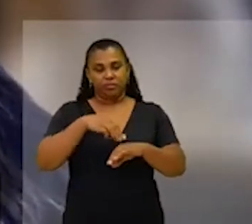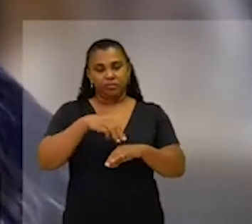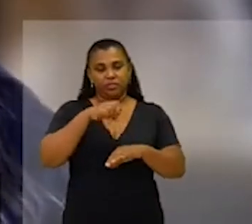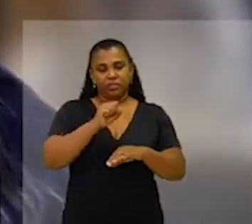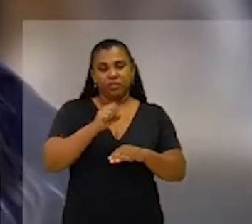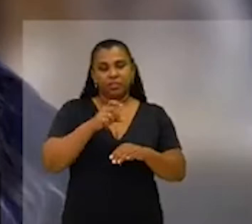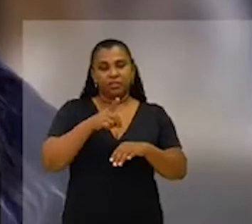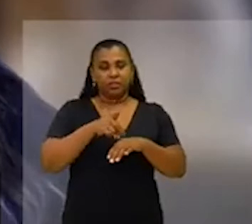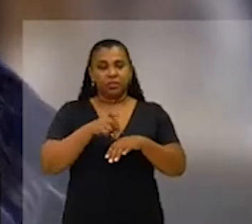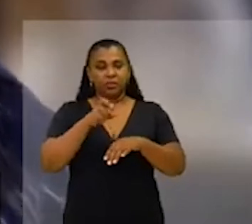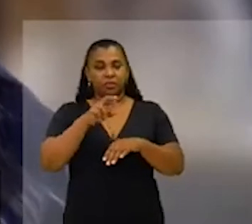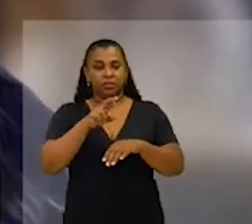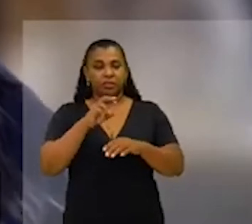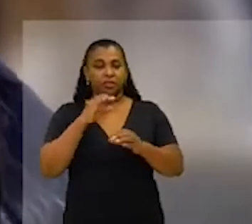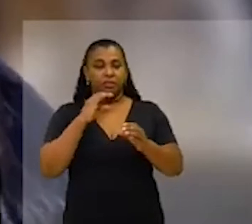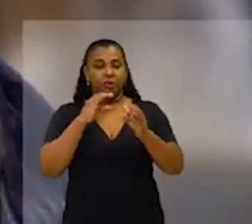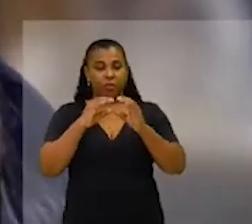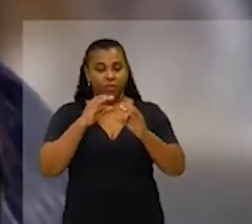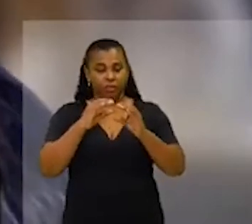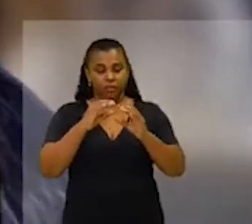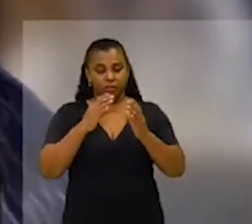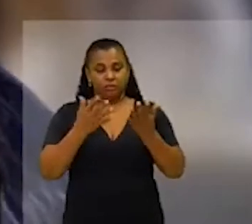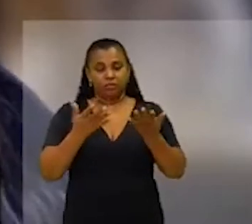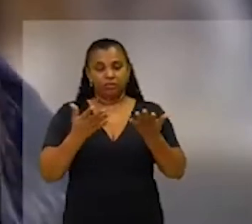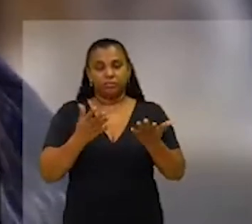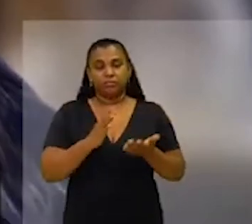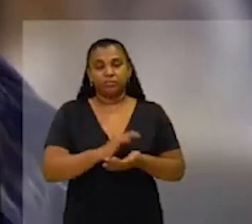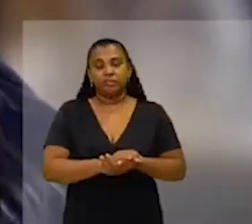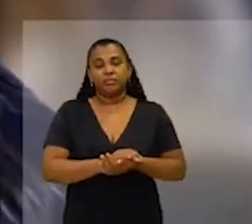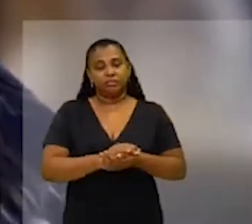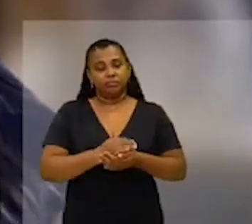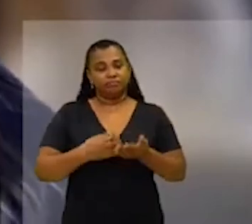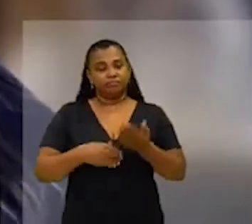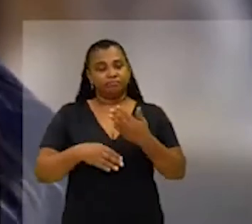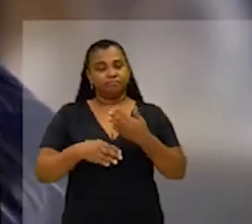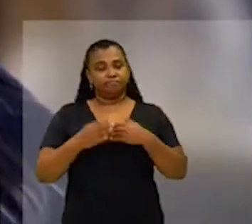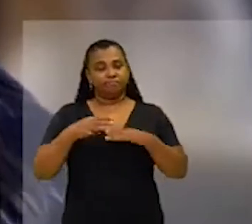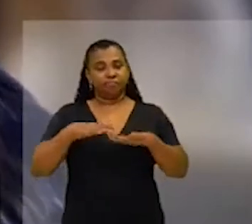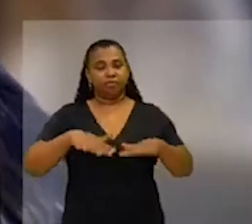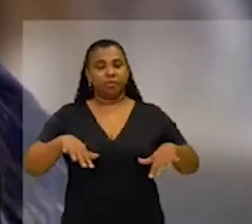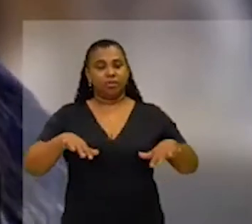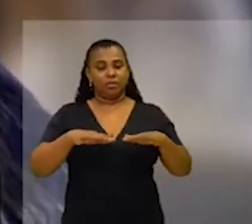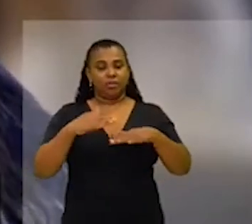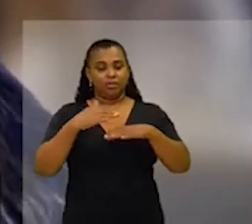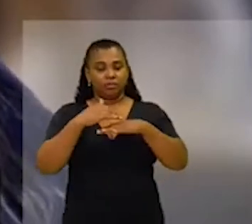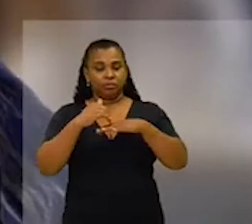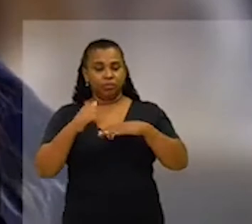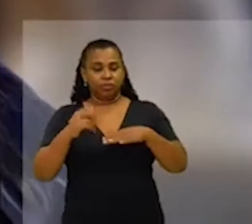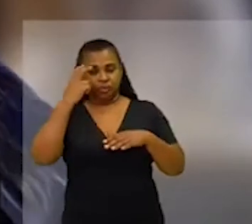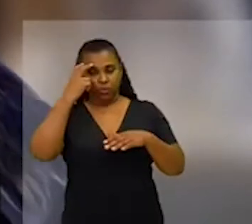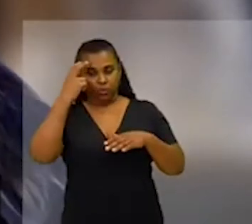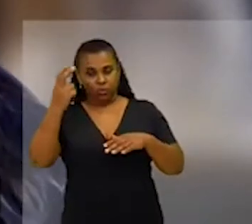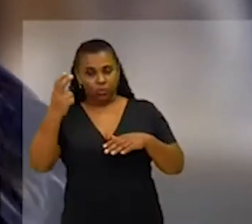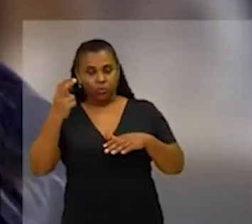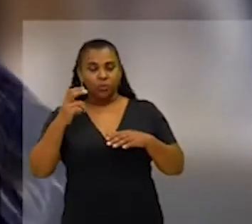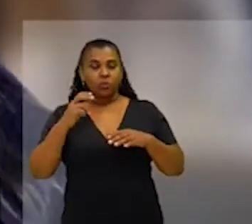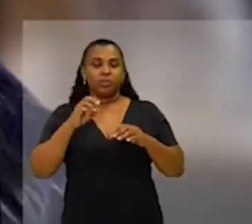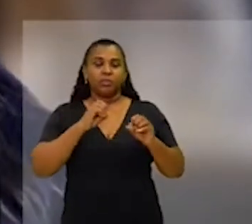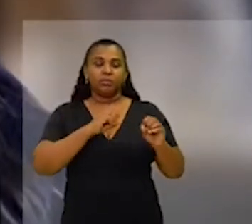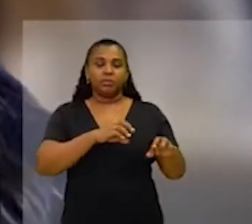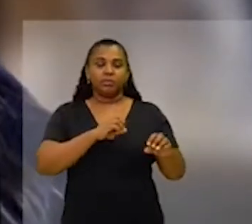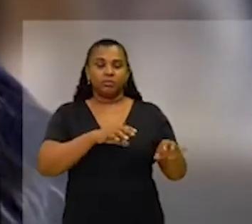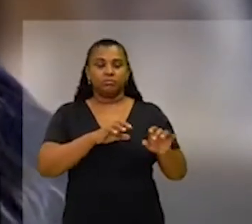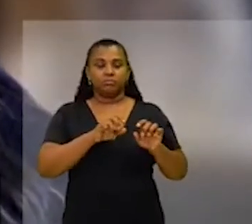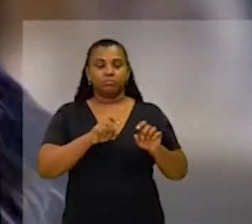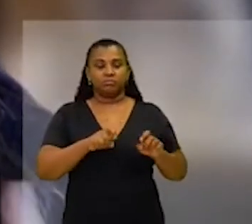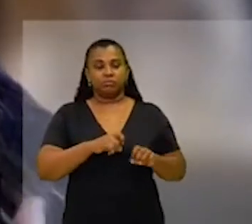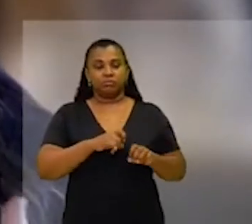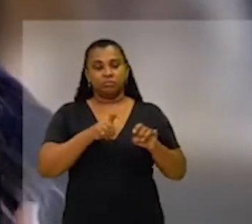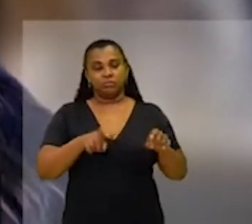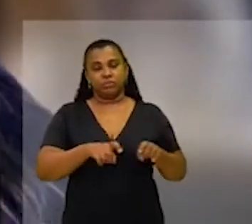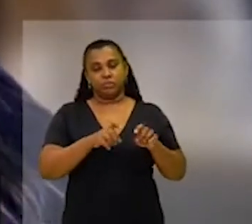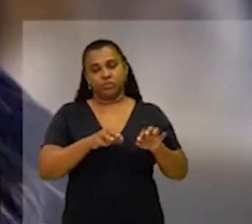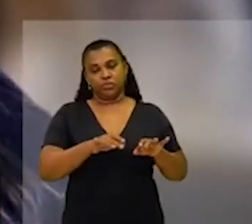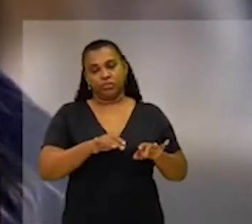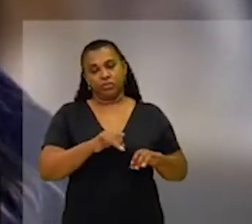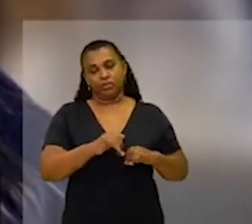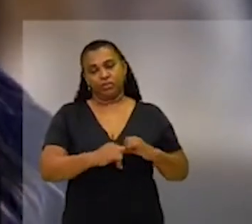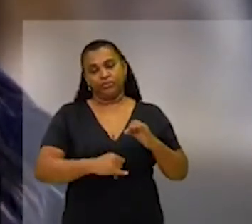então eu venho de uma área da chamada do cultura e educação digital deve pesquisadora e há mais de 20